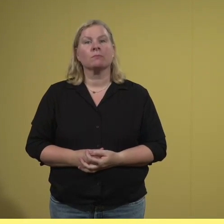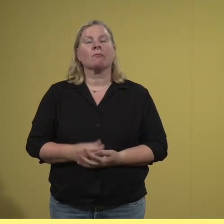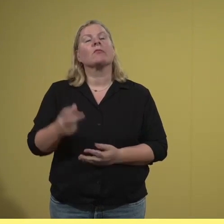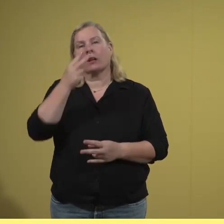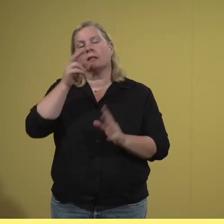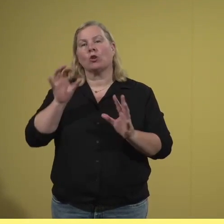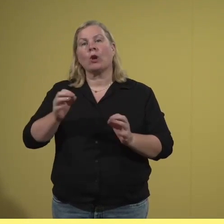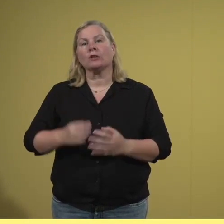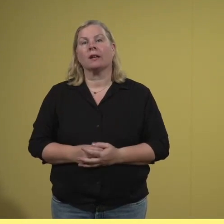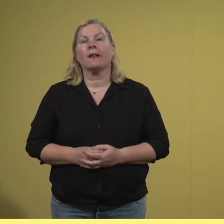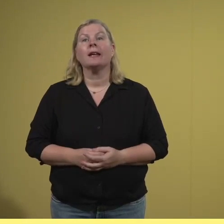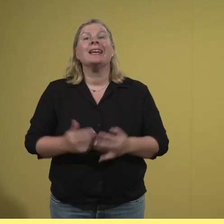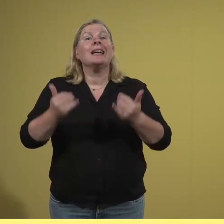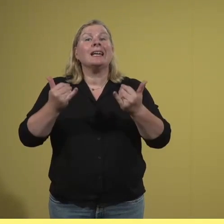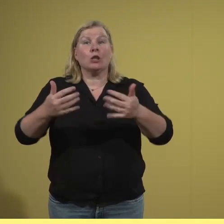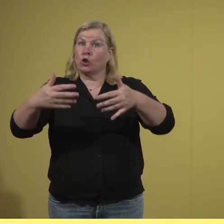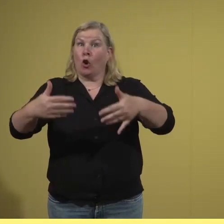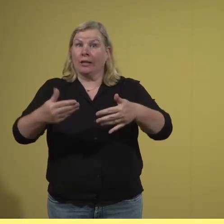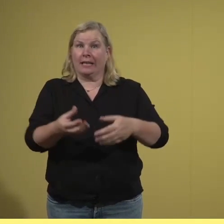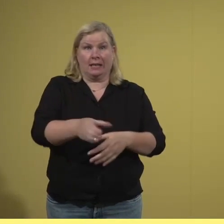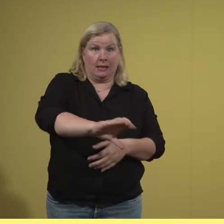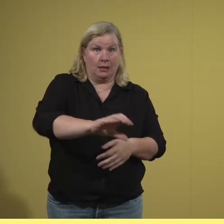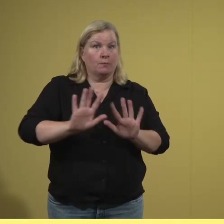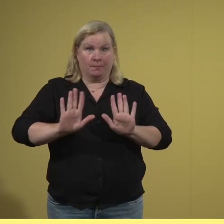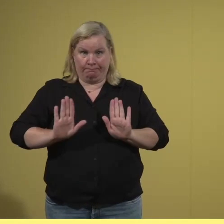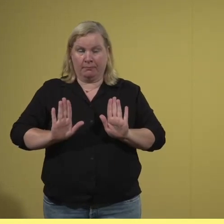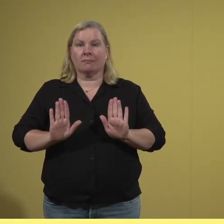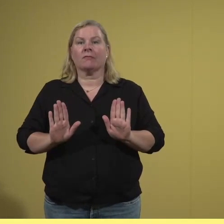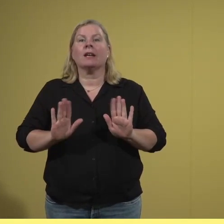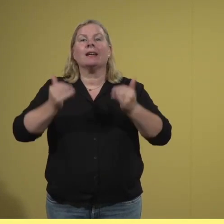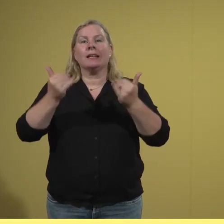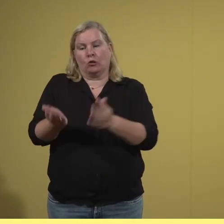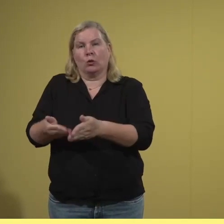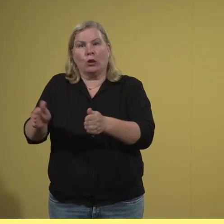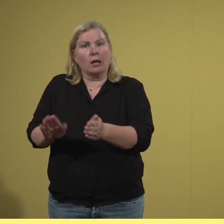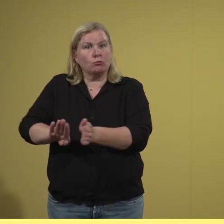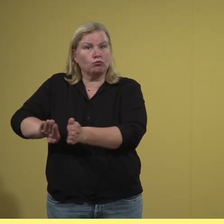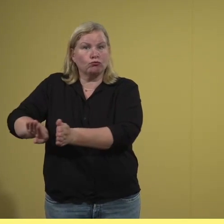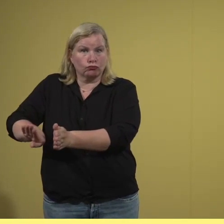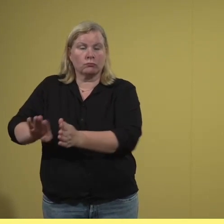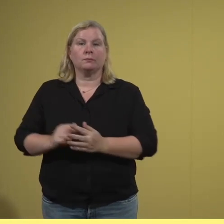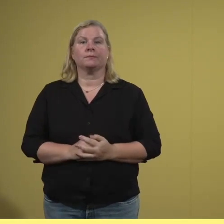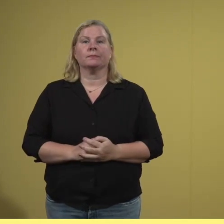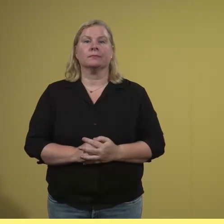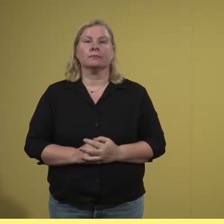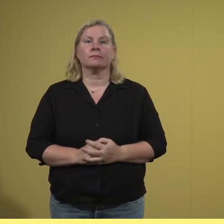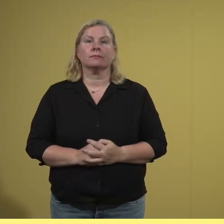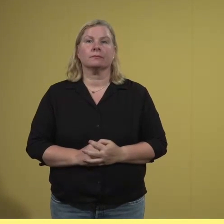So, super, sieht gut aus. Jetzt würde ich das aber noch nicht reingeben, sondern ich würde das jetzt im Schälchen behalten. Ich kann es auch mal zeigen.